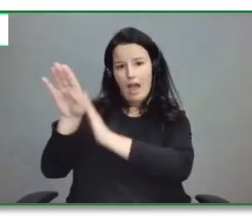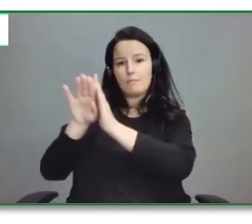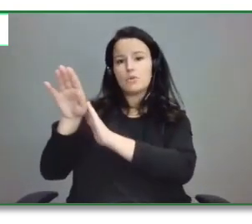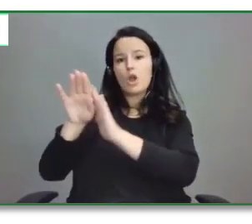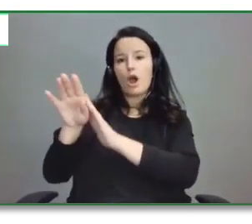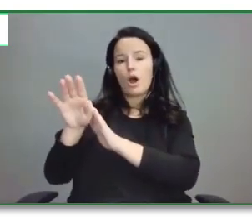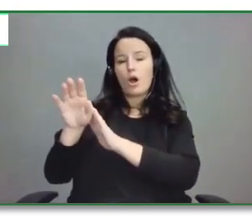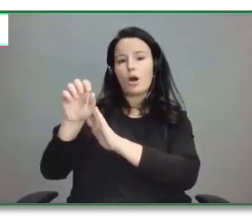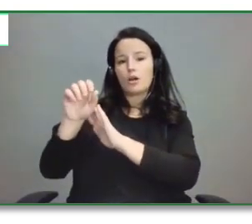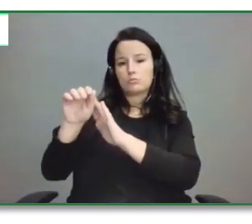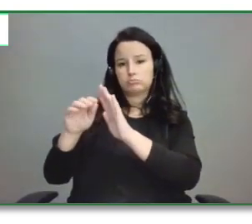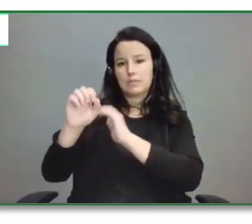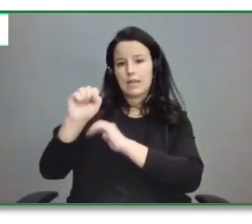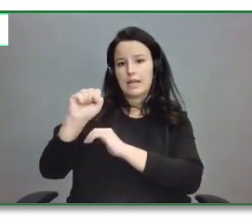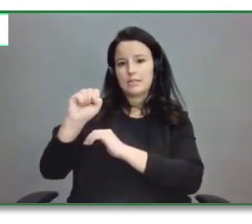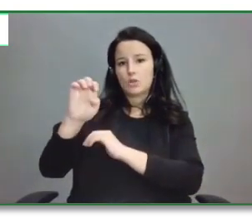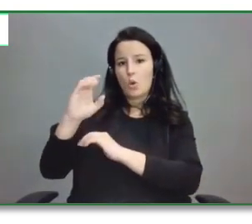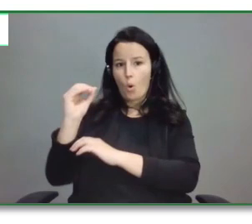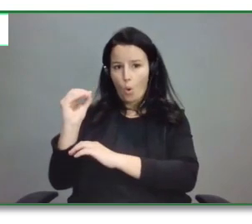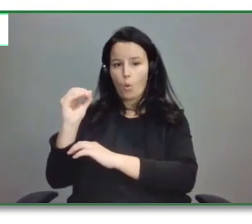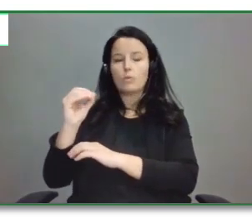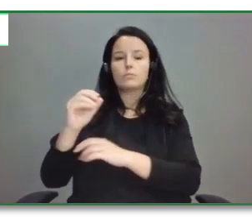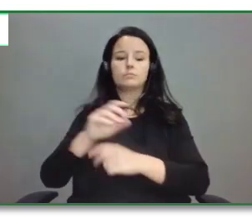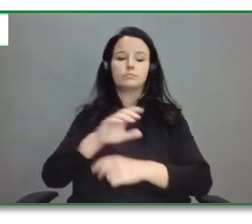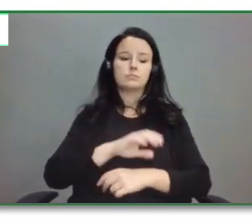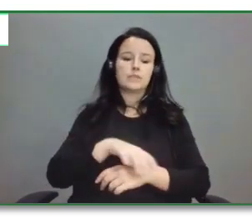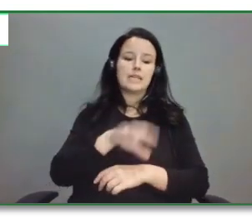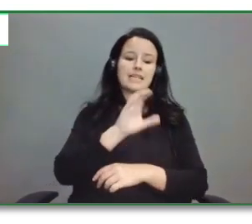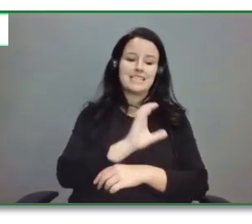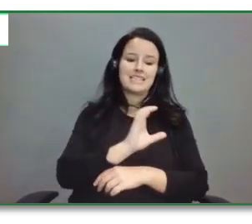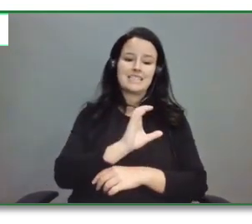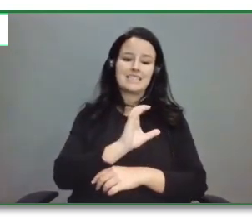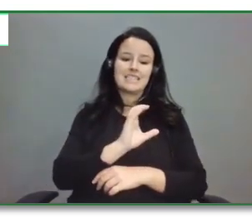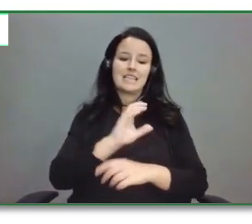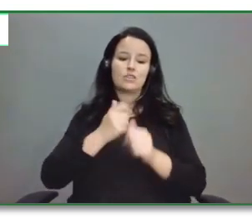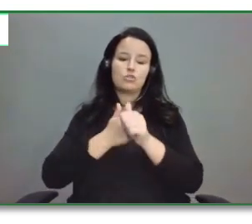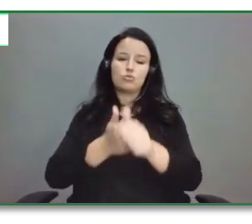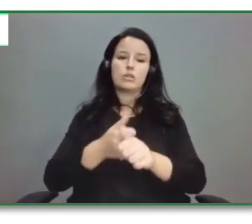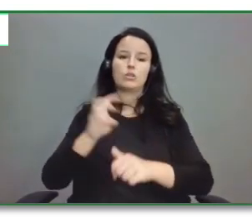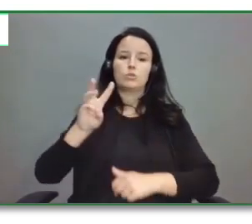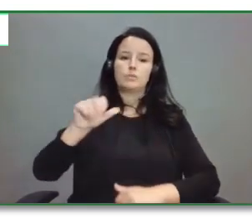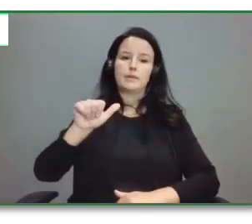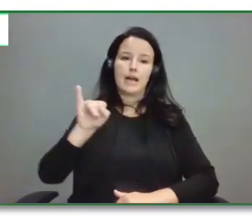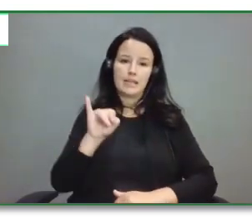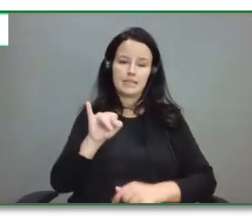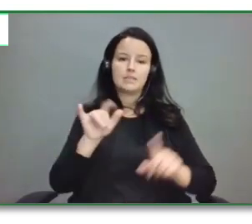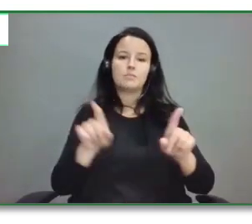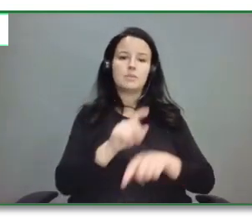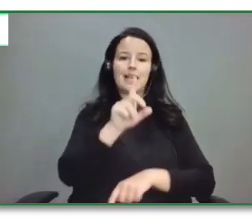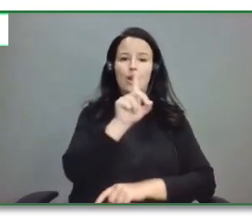dans ses doigts le contenu selon le wi